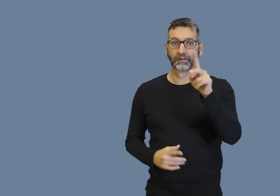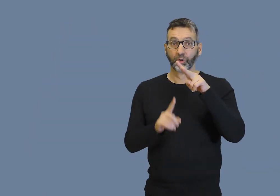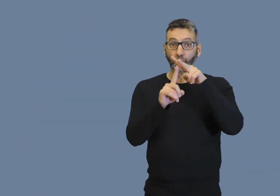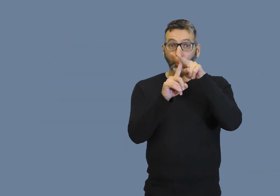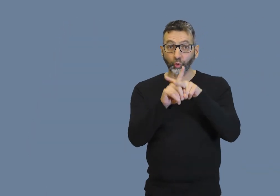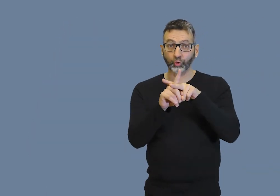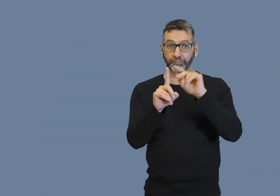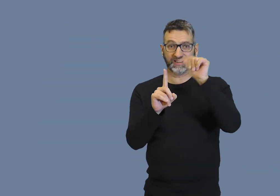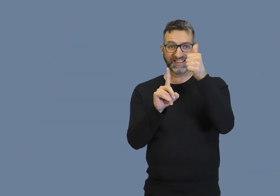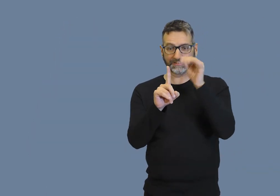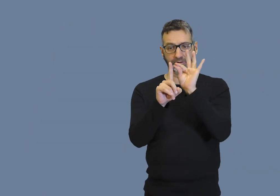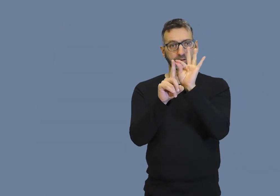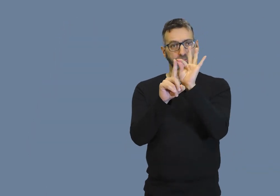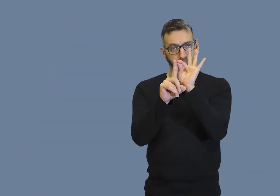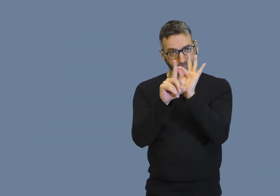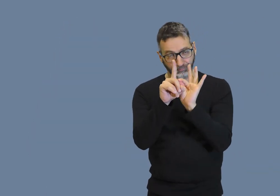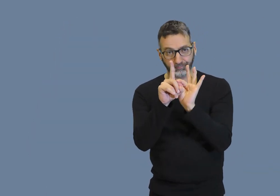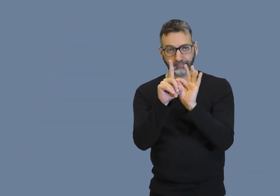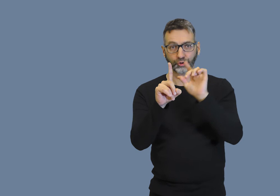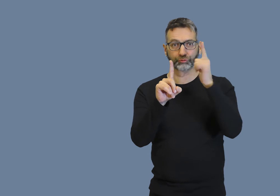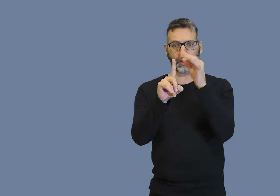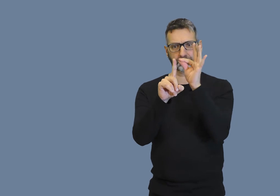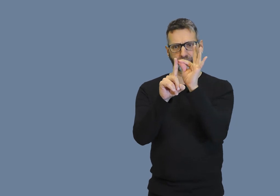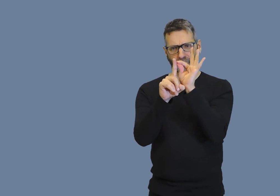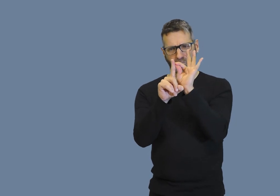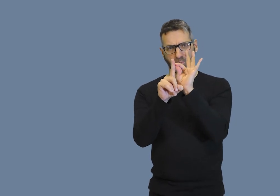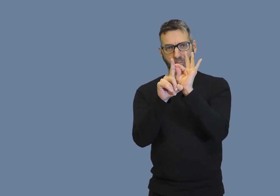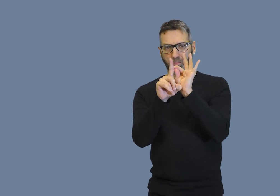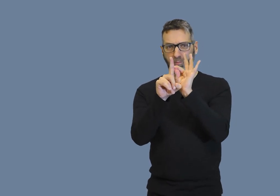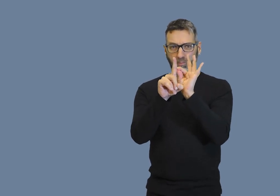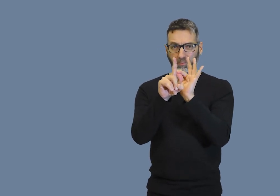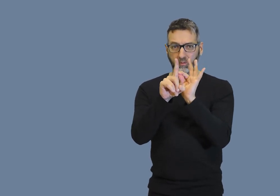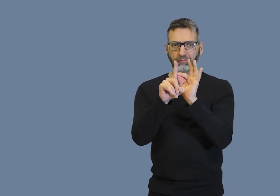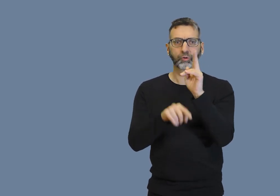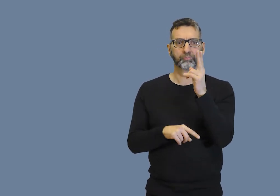Wenn du zwei Kondome übereinander verwendest,